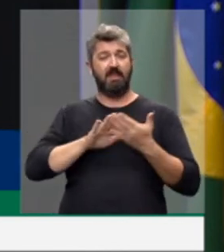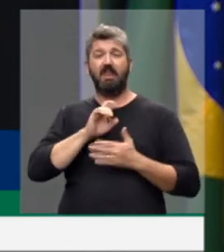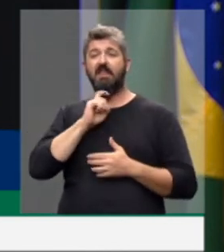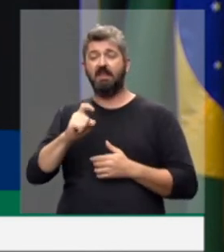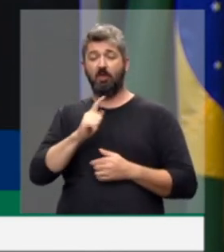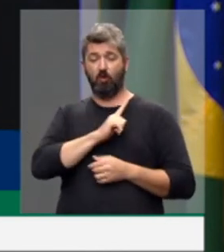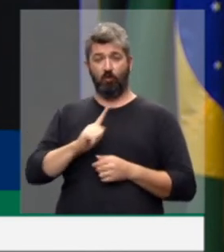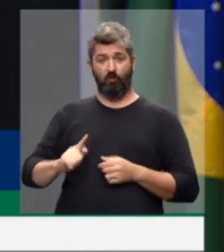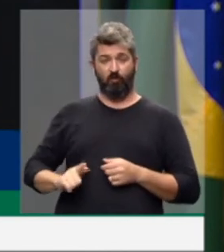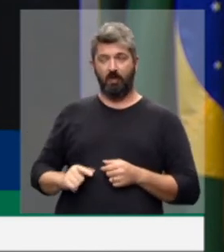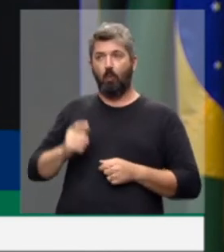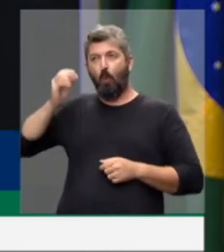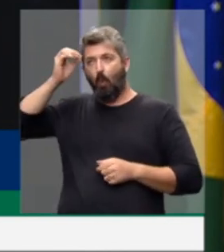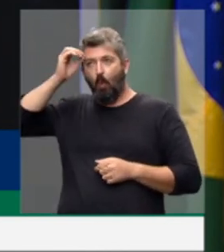OS DEPUTADOS EU NÃO VEJO